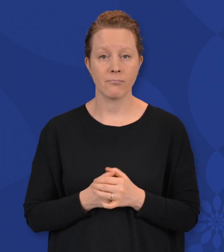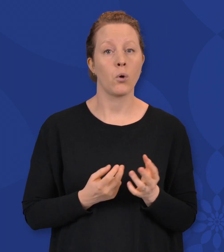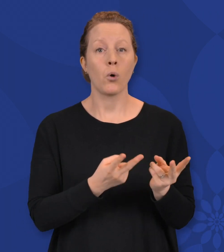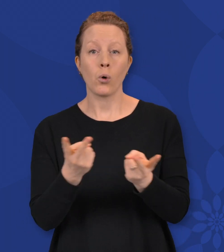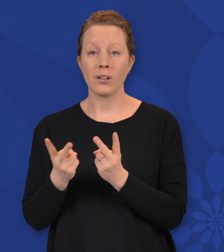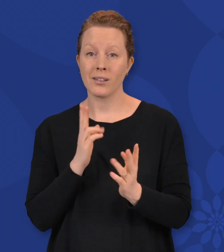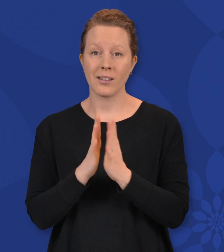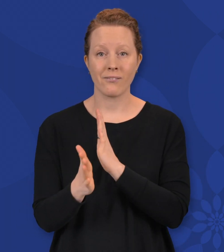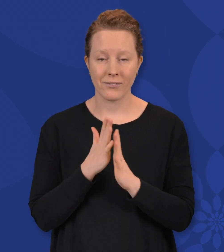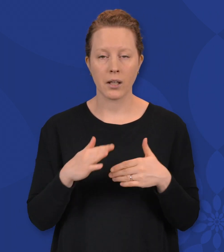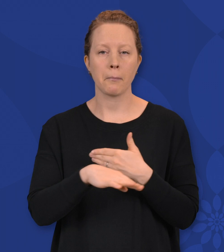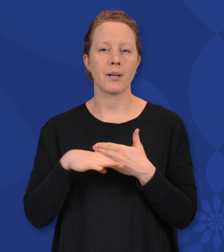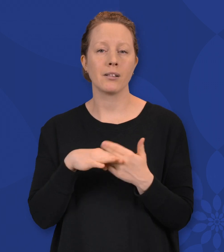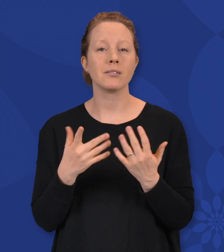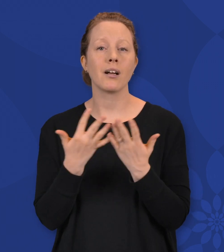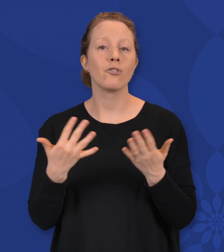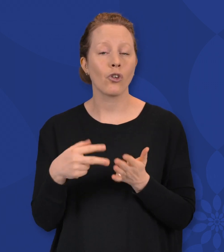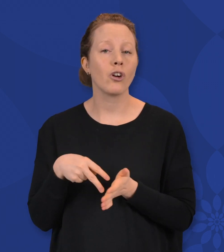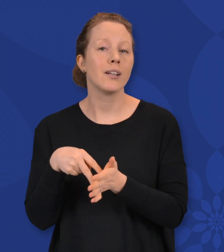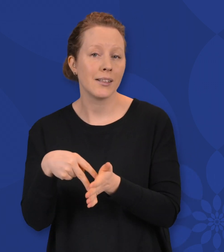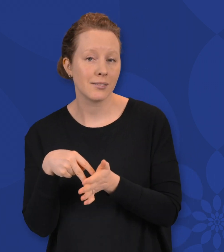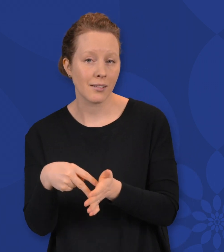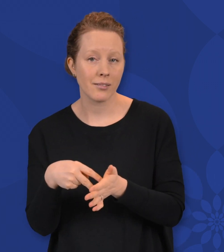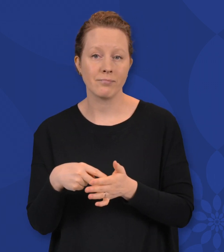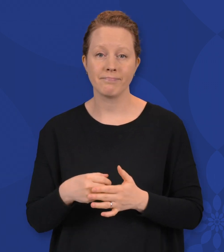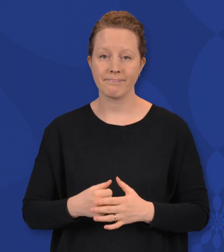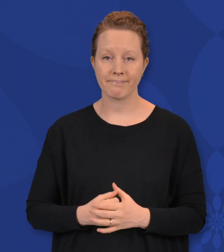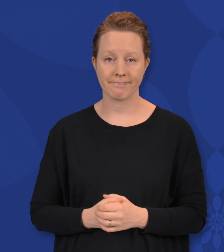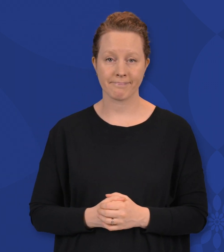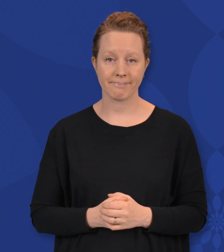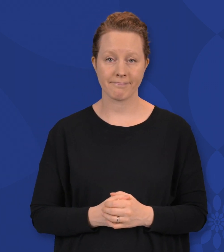begränsningar av antalet passagerare i kollektivtrafiken.